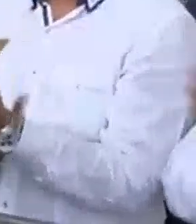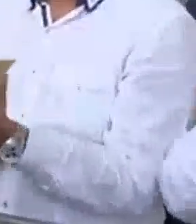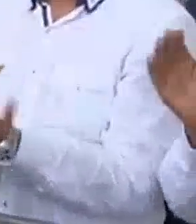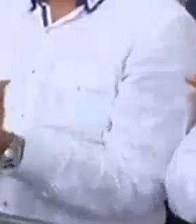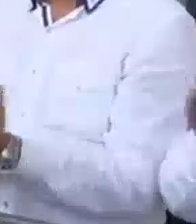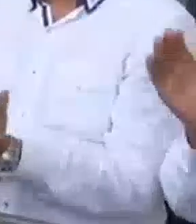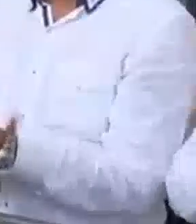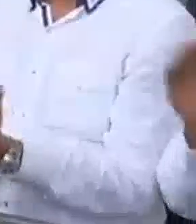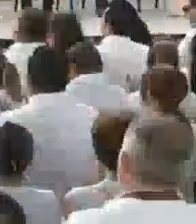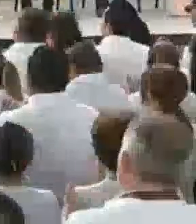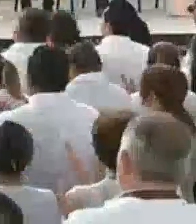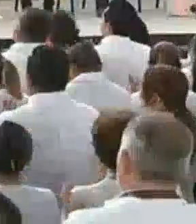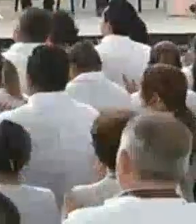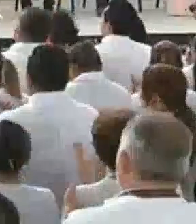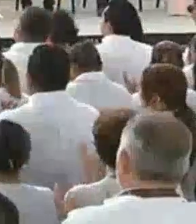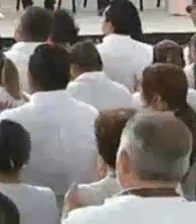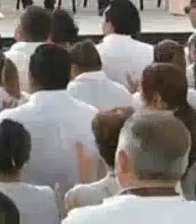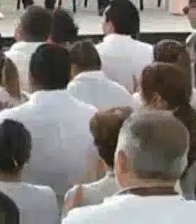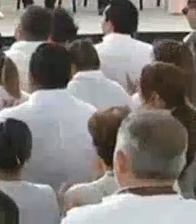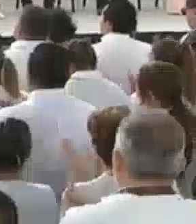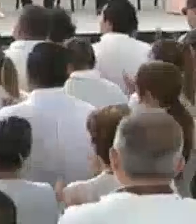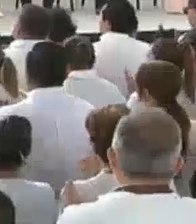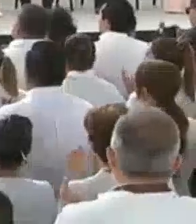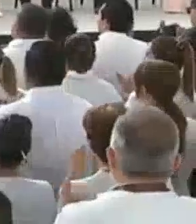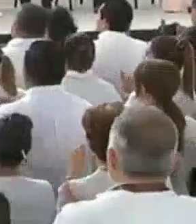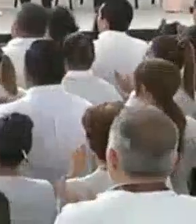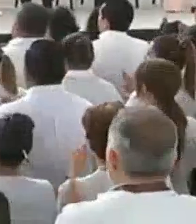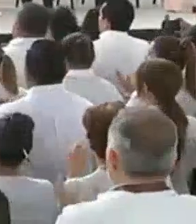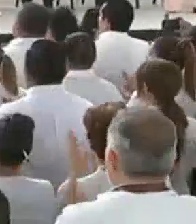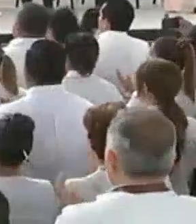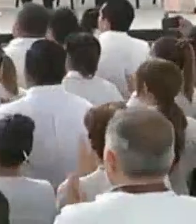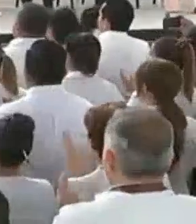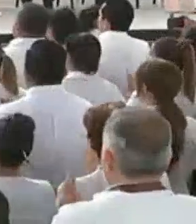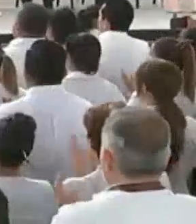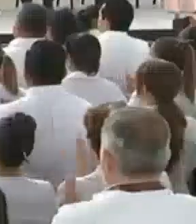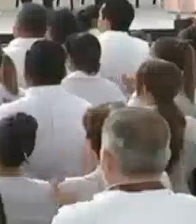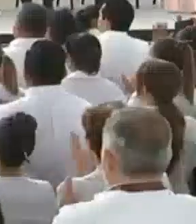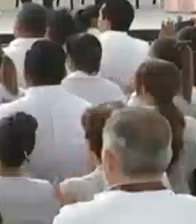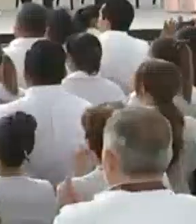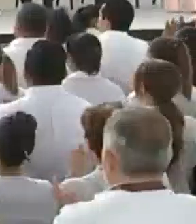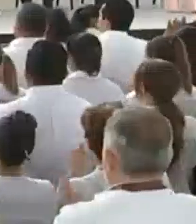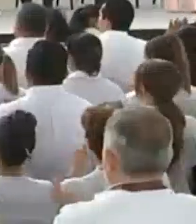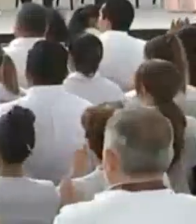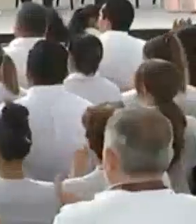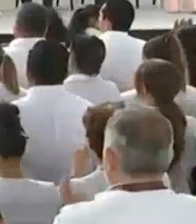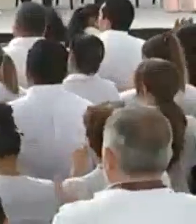De esta manera concluye este evento. Despide de ustedes la presidenta de los Estados